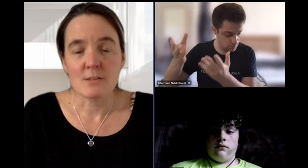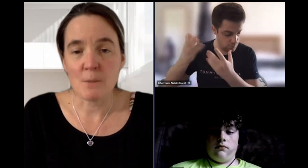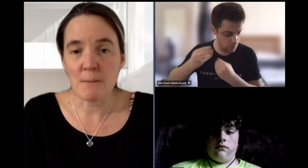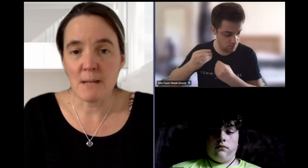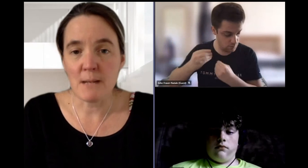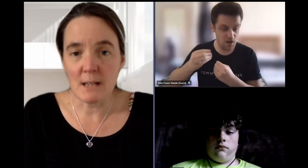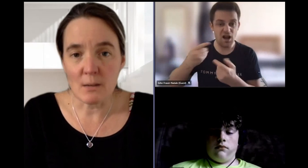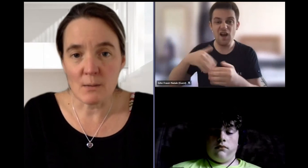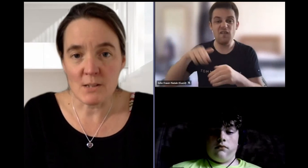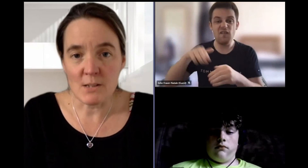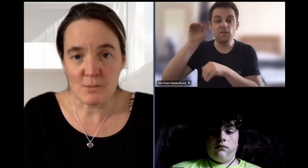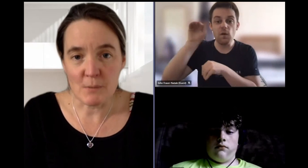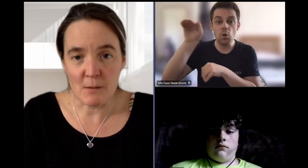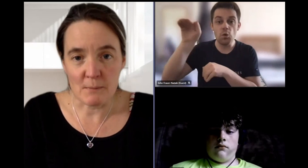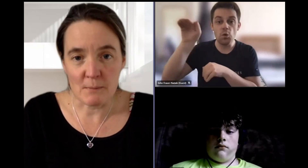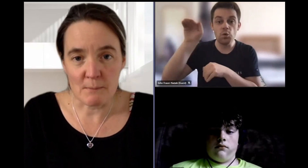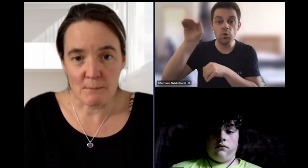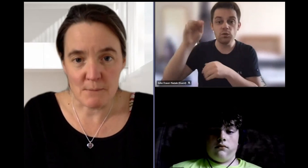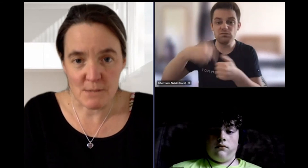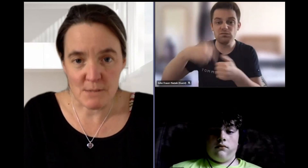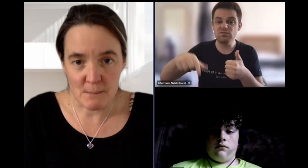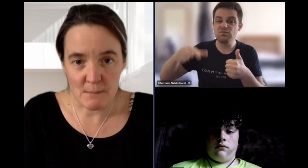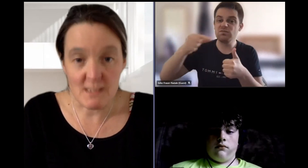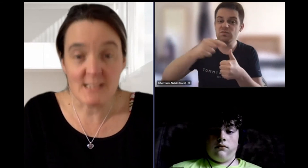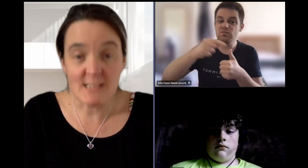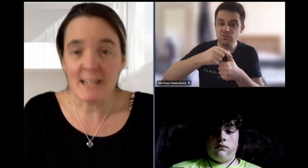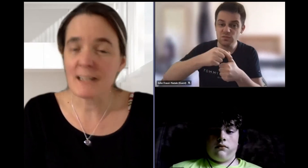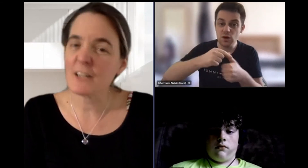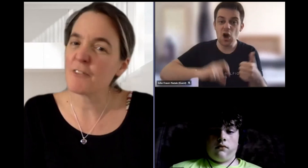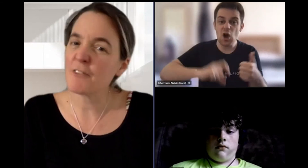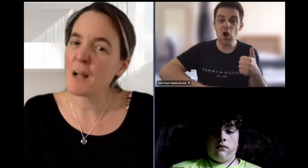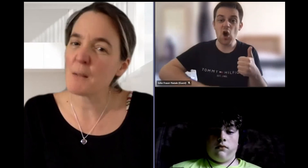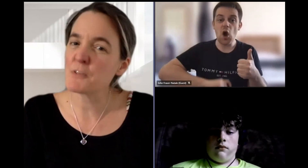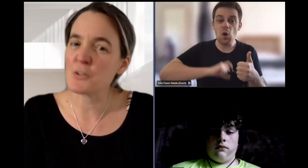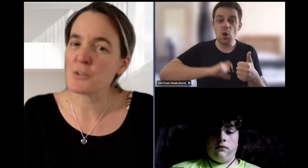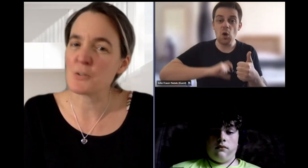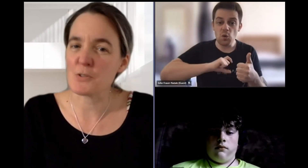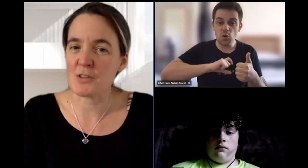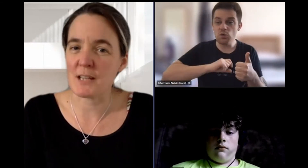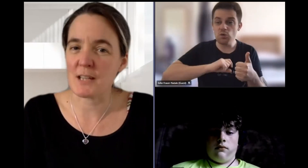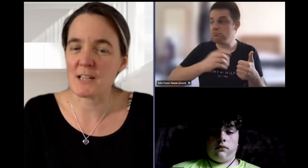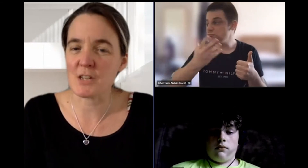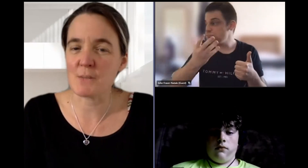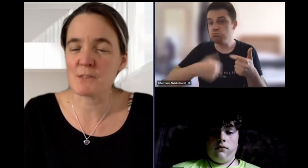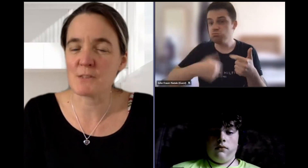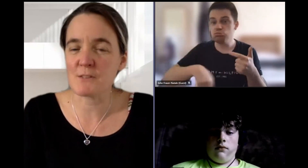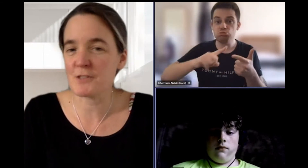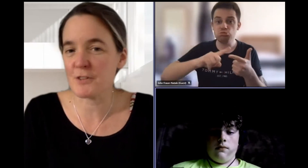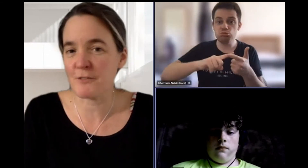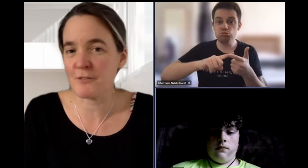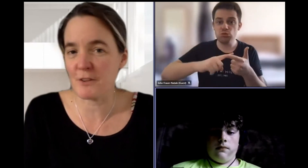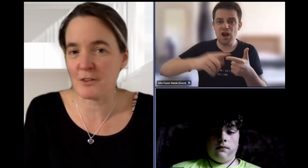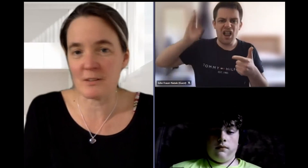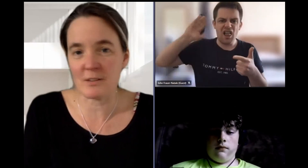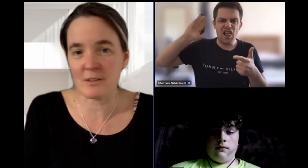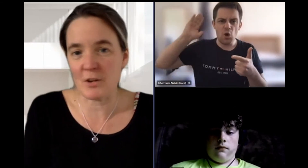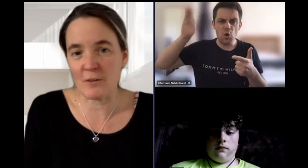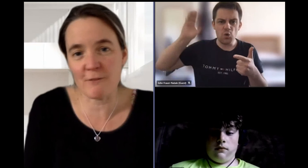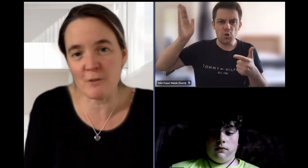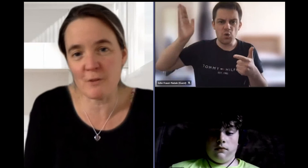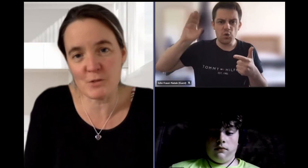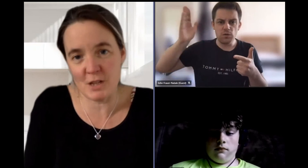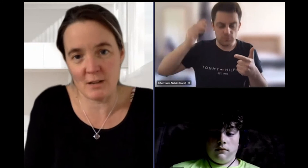Felly, o ran bod yn Aelod o Senedd Ieuenctid Cymru, ydy hynny wedi dy helpu o ran rolau yn y dyfodol?